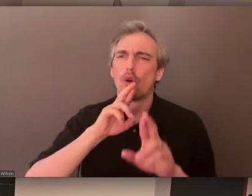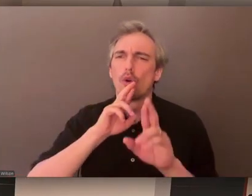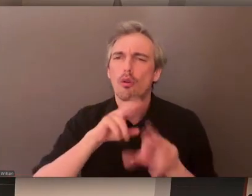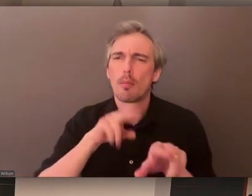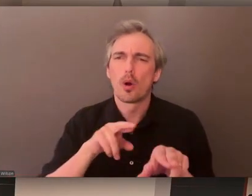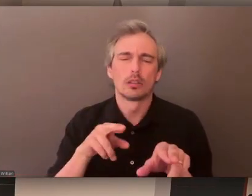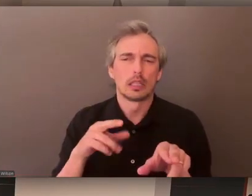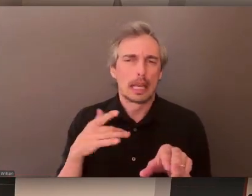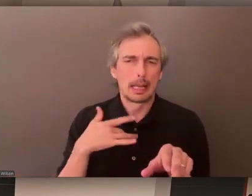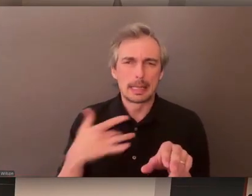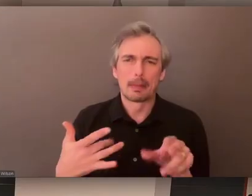そうですね。